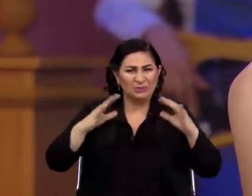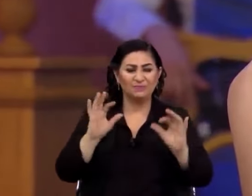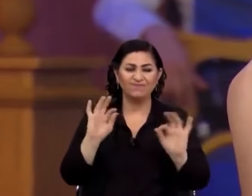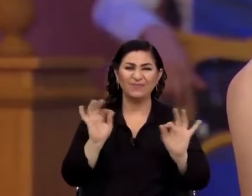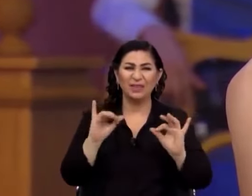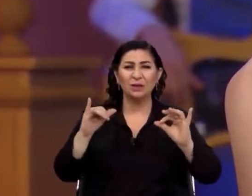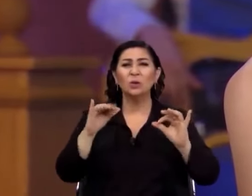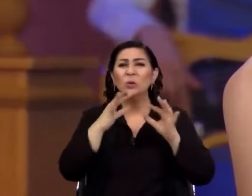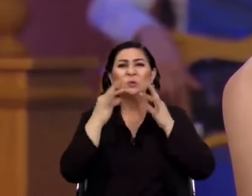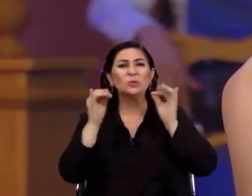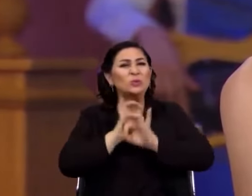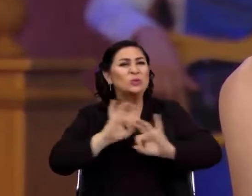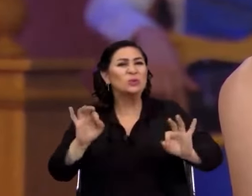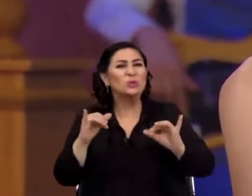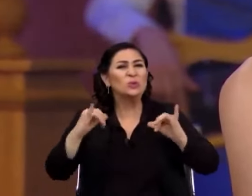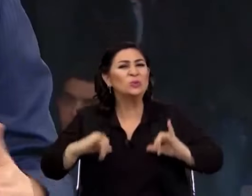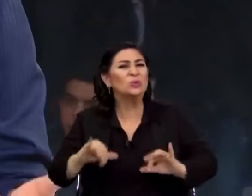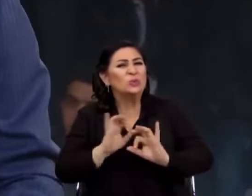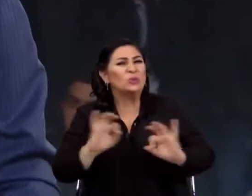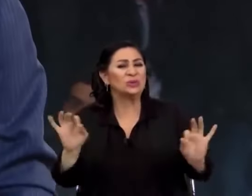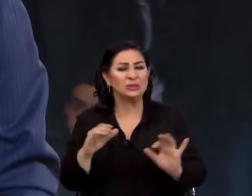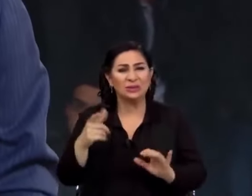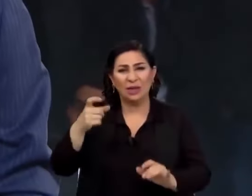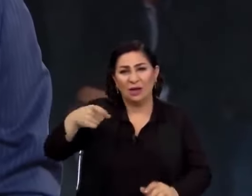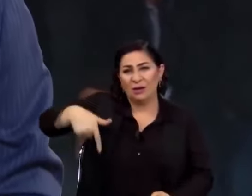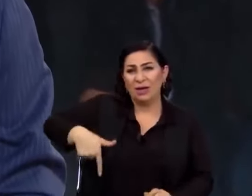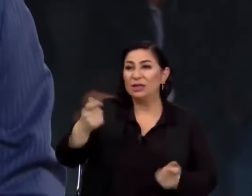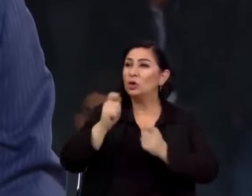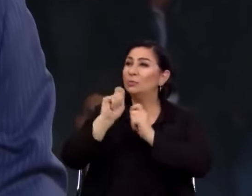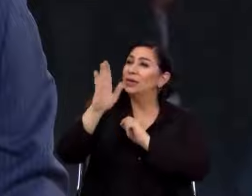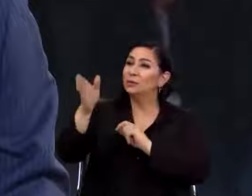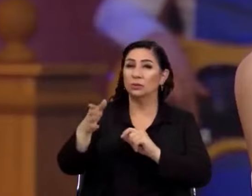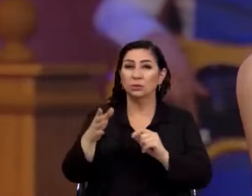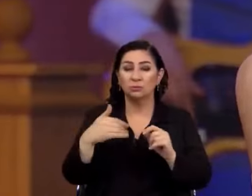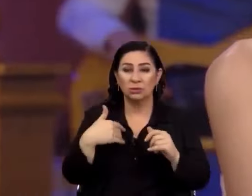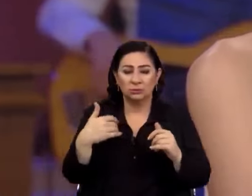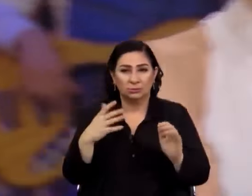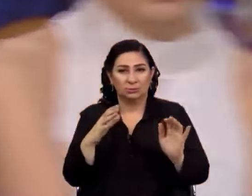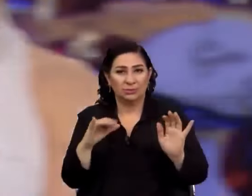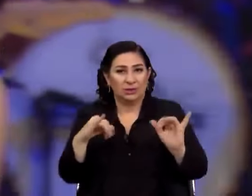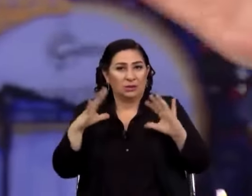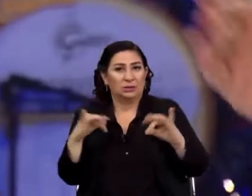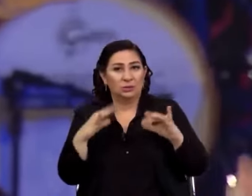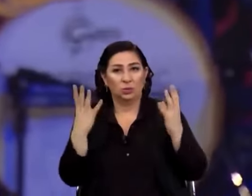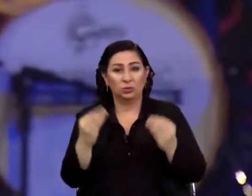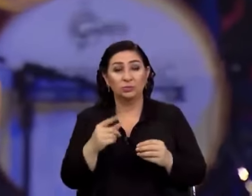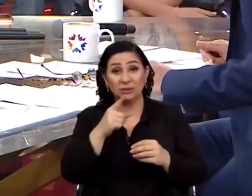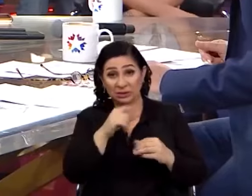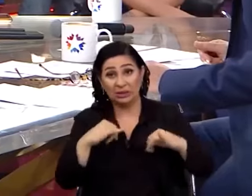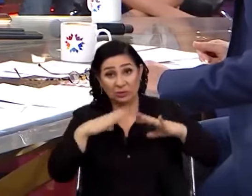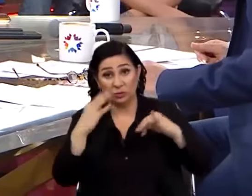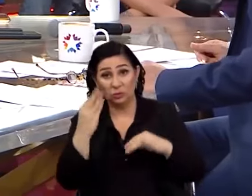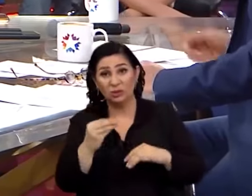buluşuyorsunuz bir iş görüşmesi şu bu filan adamın silahı var Tedirgin edici bir şey Bir de Tedirgin edici Siz Tedirgin olur musunuz e ev itici bir şey